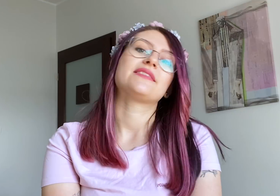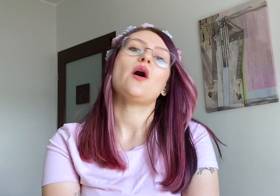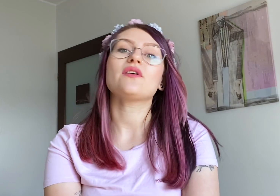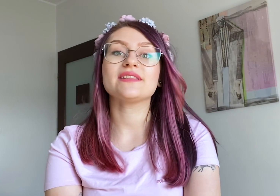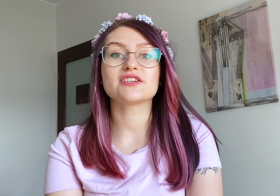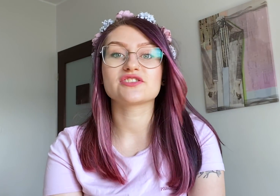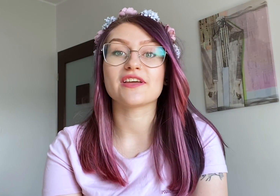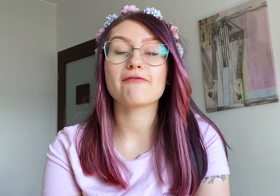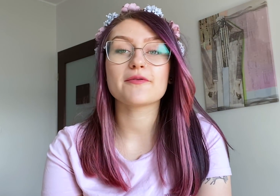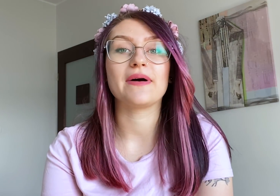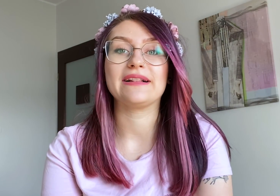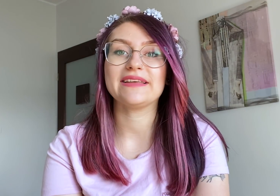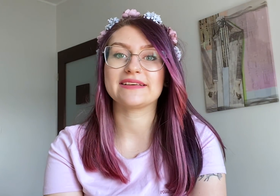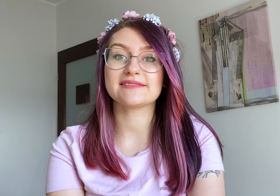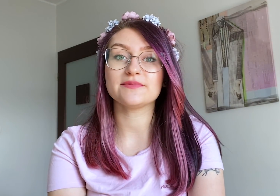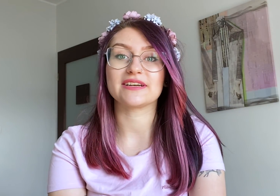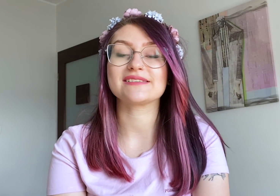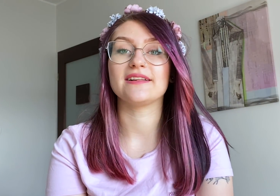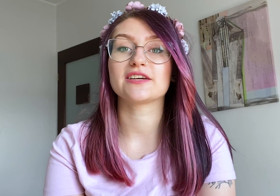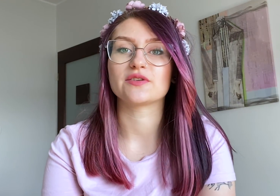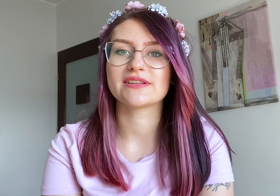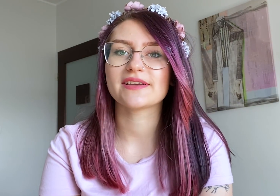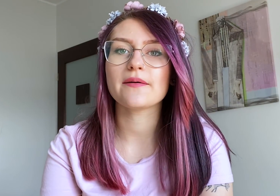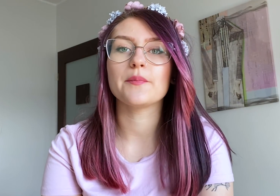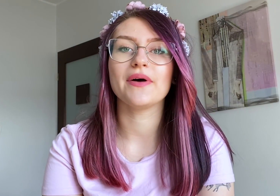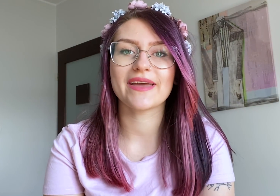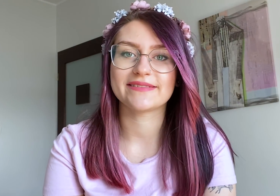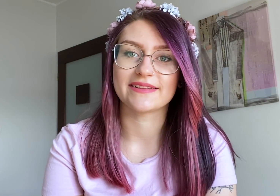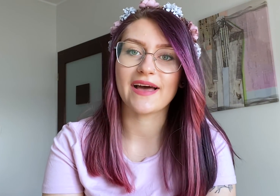Teoretycznie, formalnie jestem teraz na lektoracie B1,